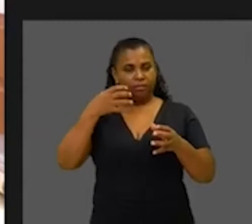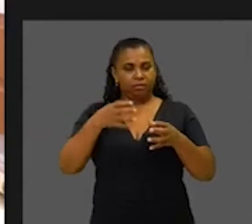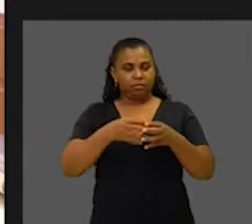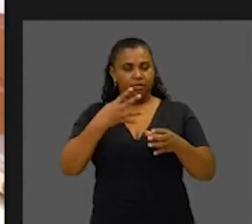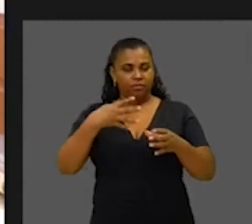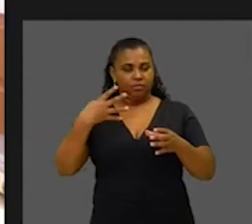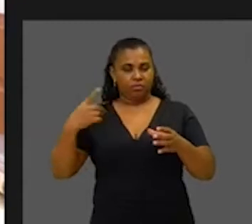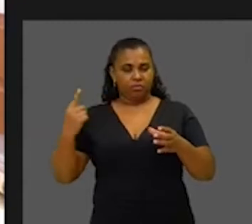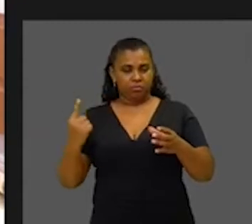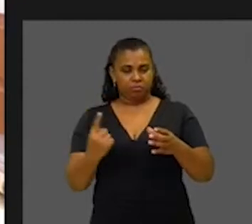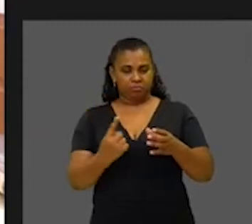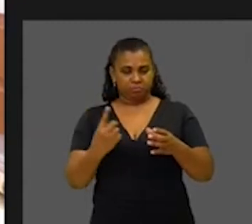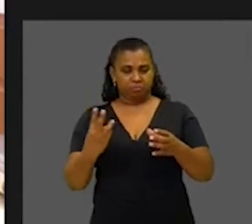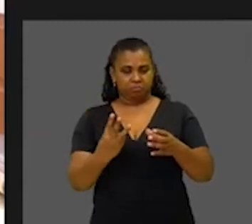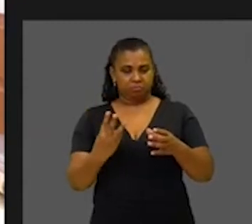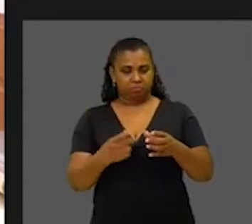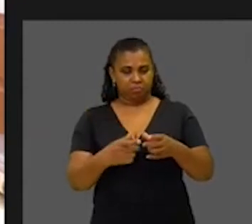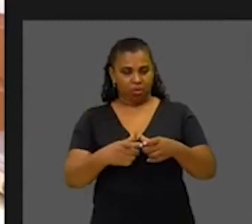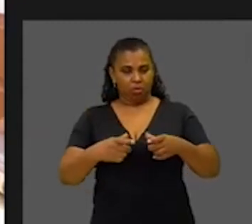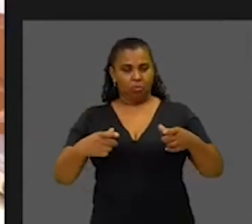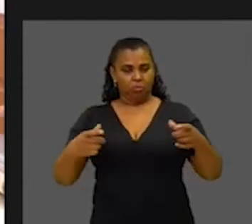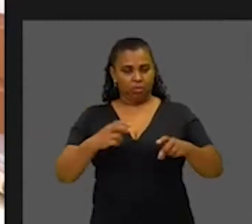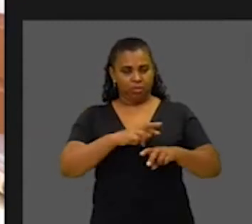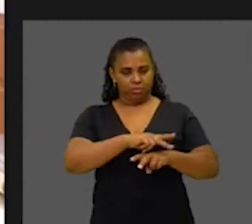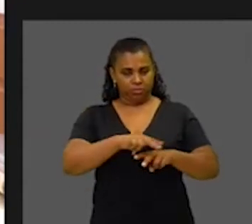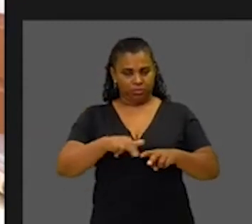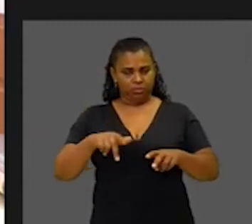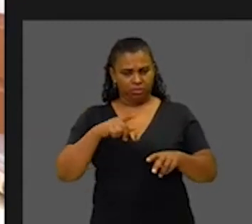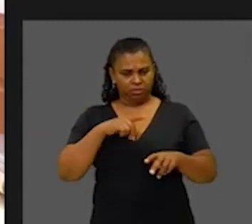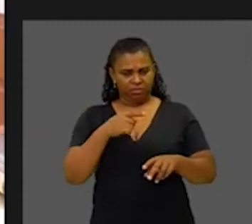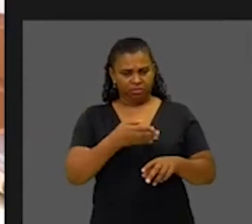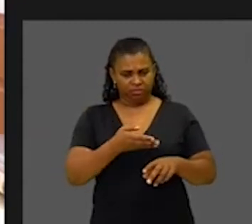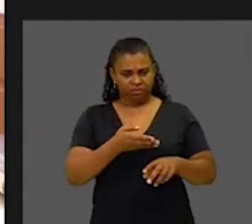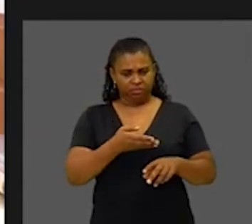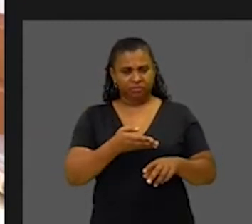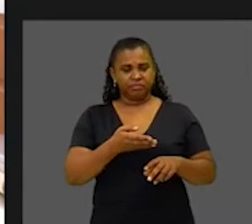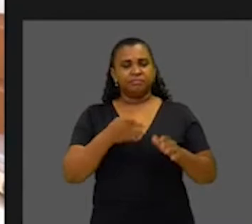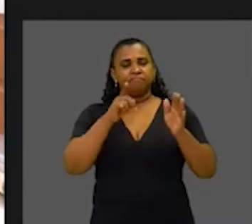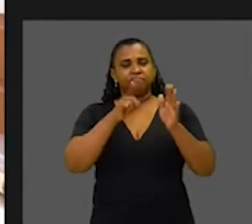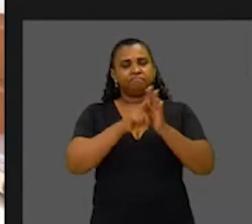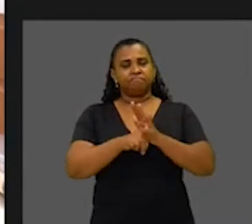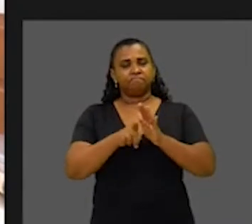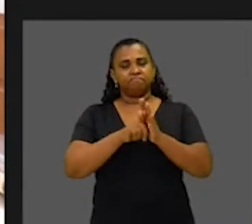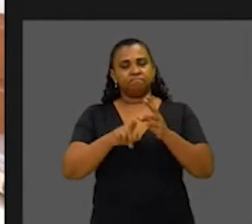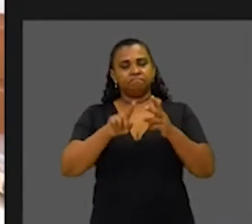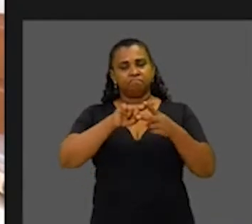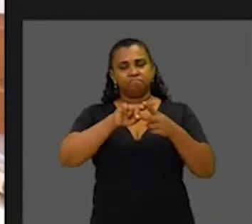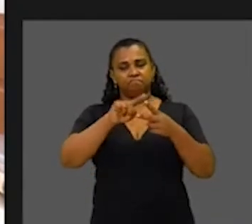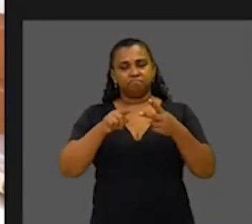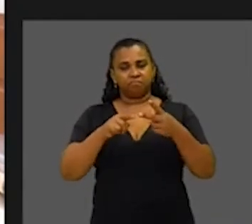ia mais aumentando a diversidade essas questões Foram formuladas pela curadoria do painel pela